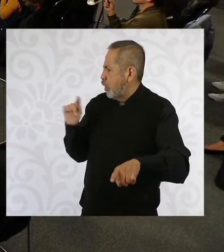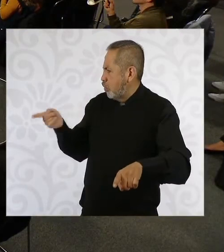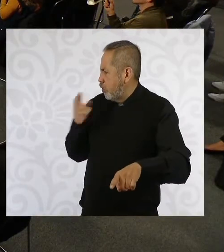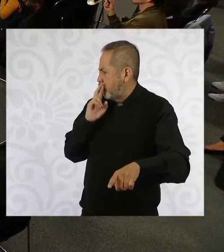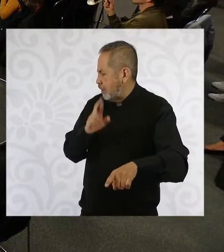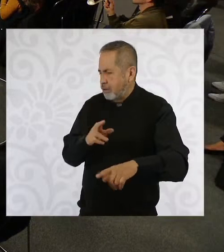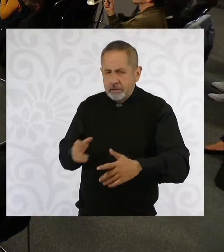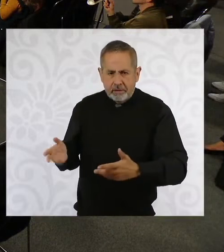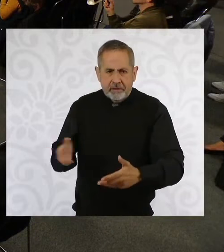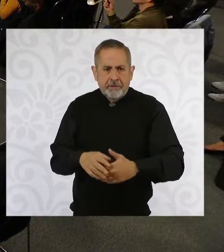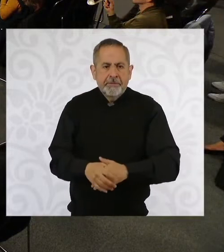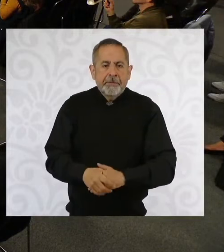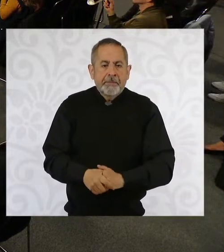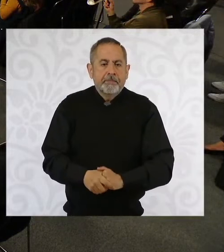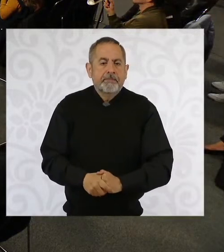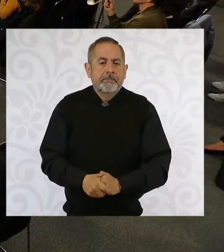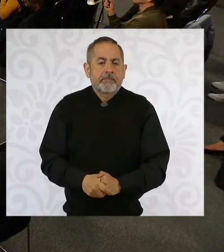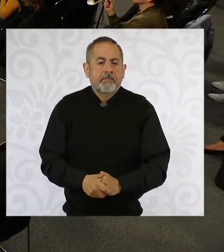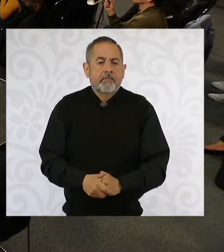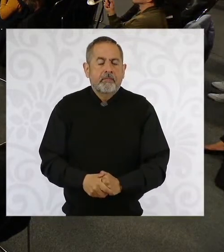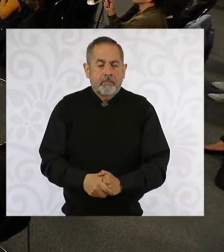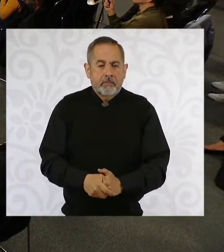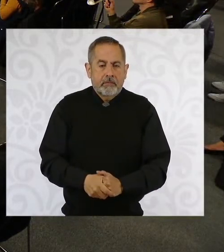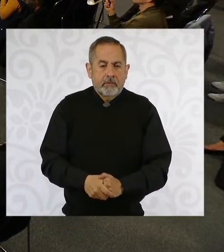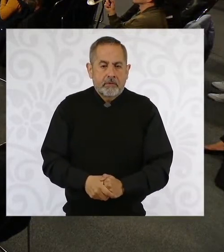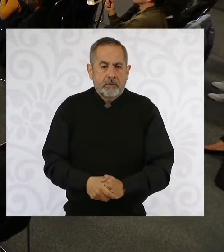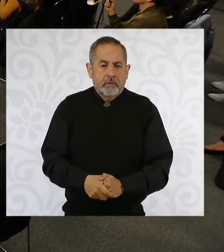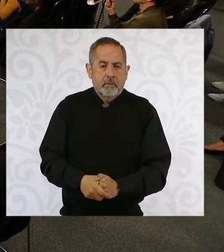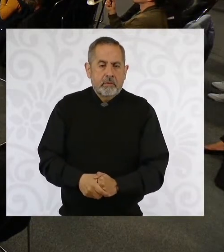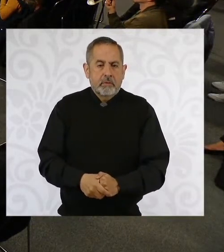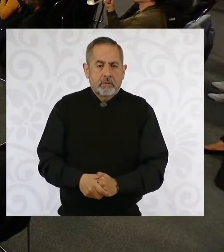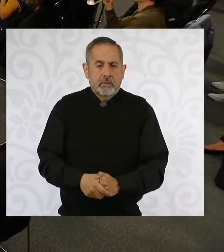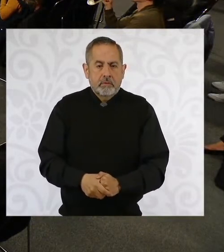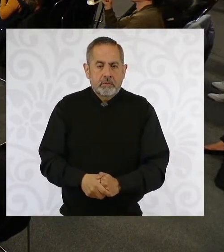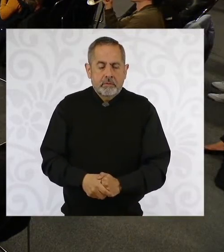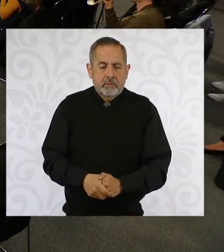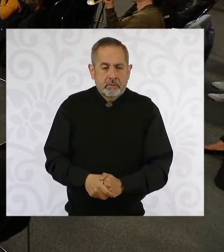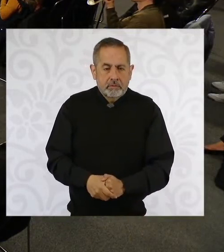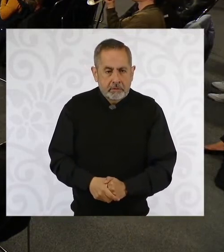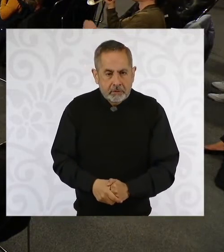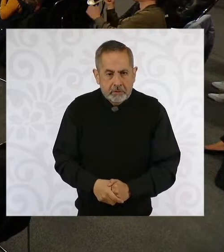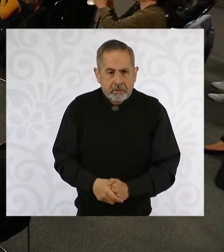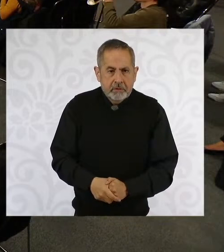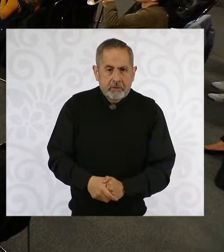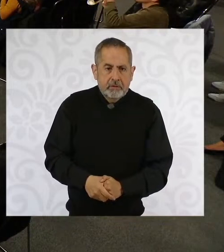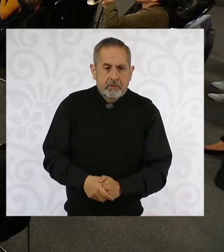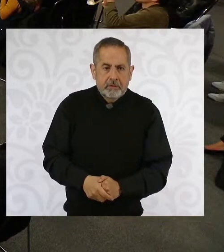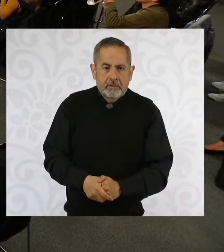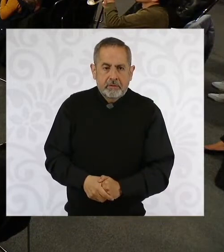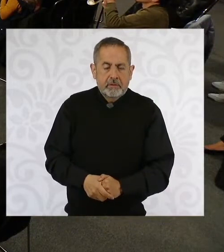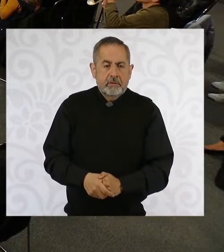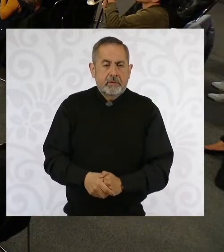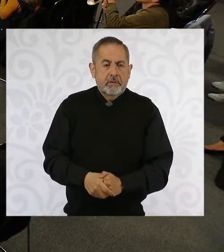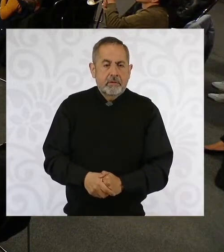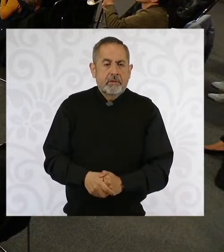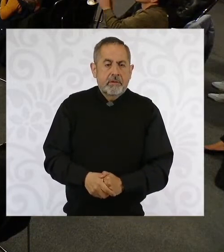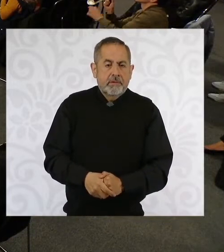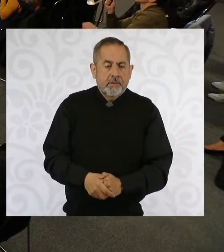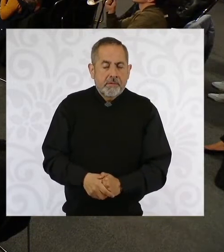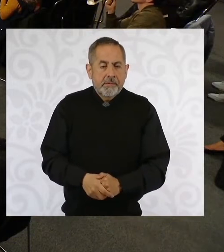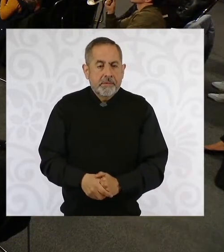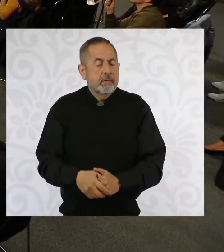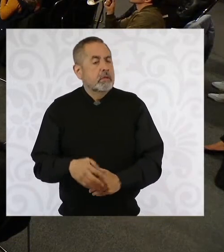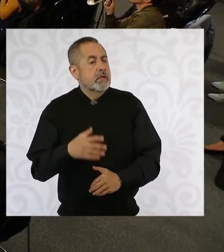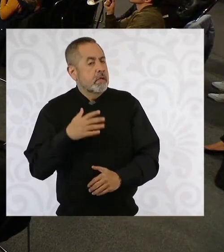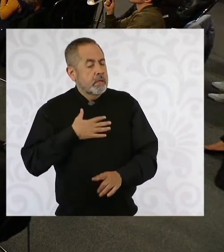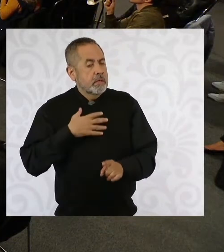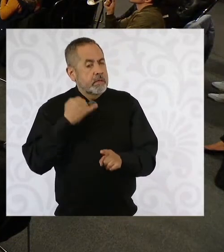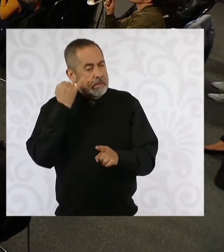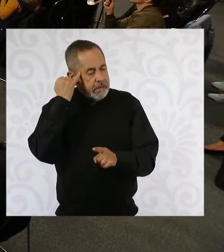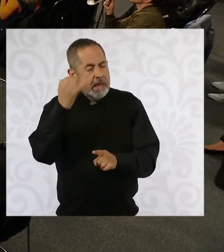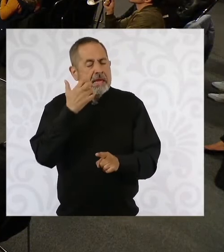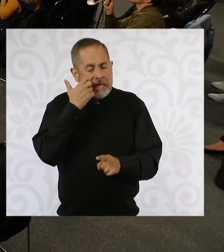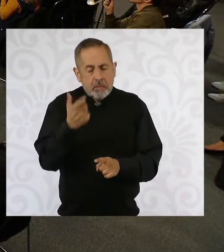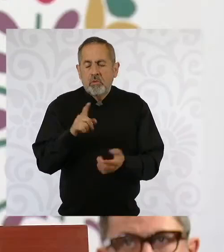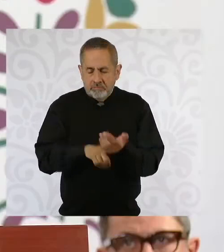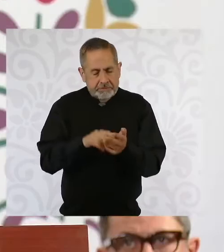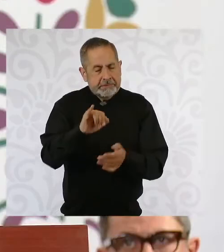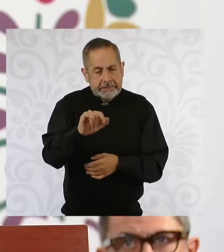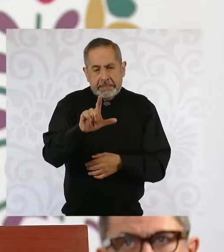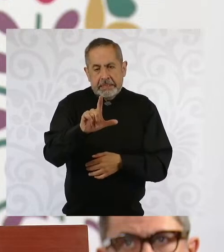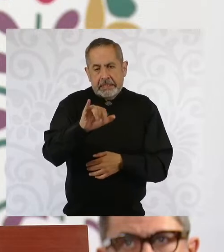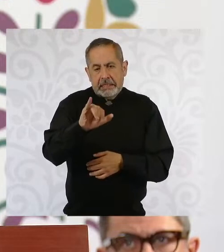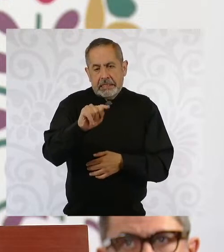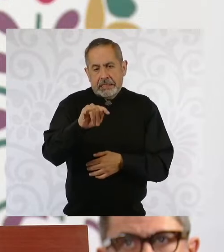adelante nuestra intención es que las baterías sean de litio El litio que es el mismo material